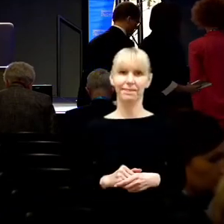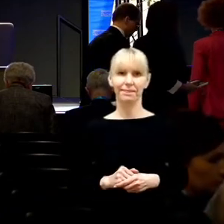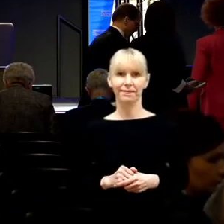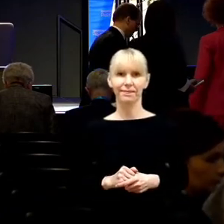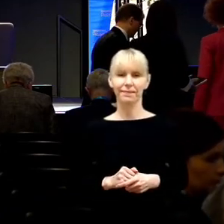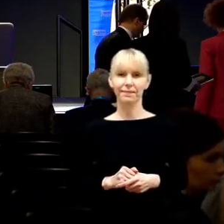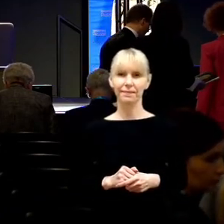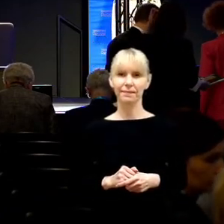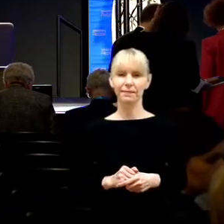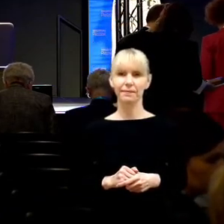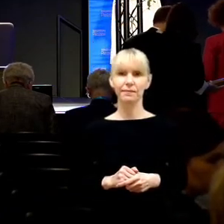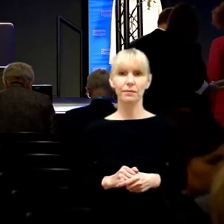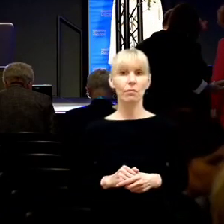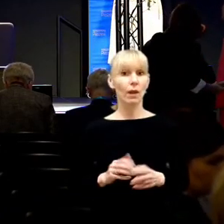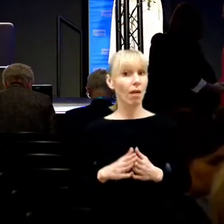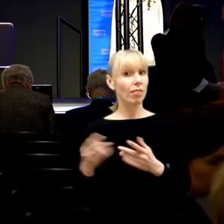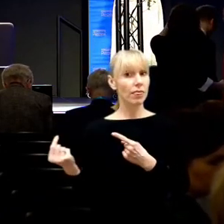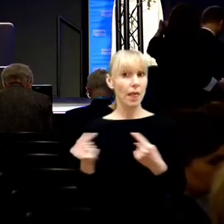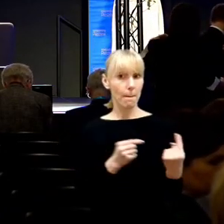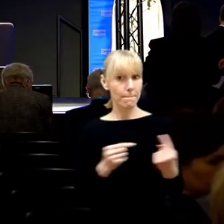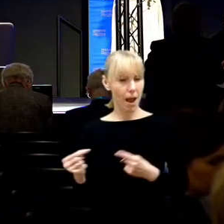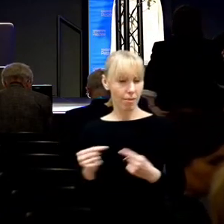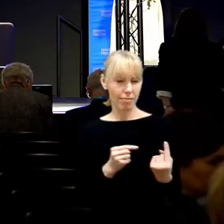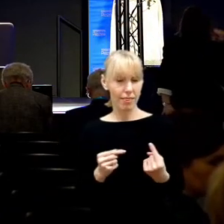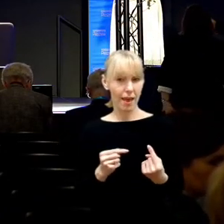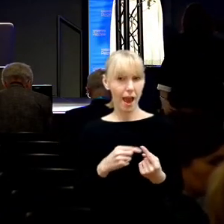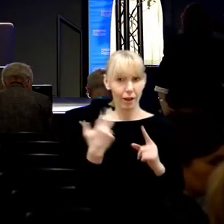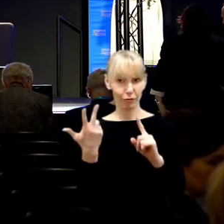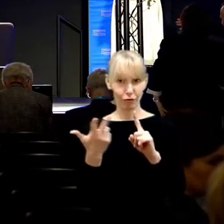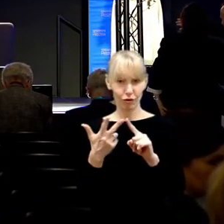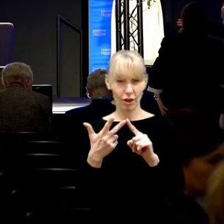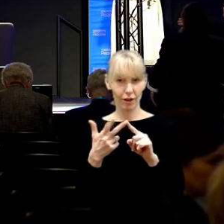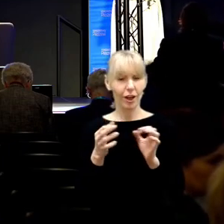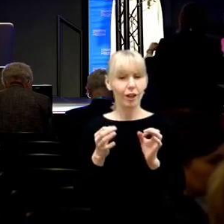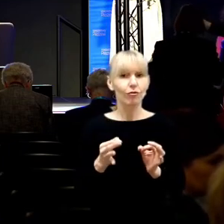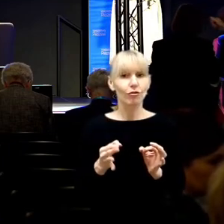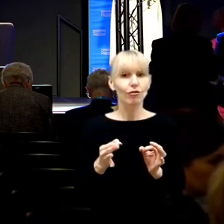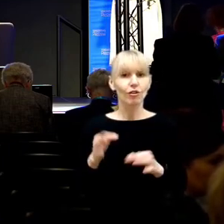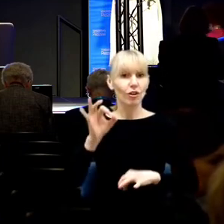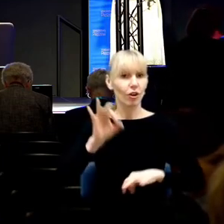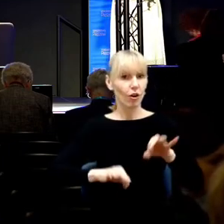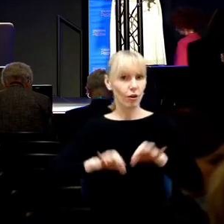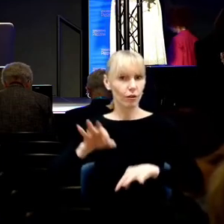Debata trzecia dzisiejszej konferencji. Mieszkalnictwo w praktyce.